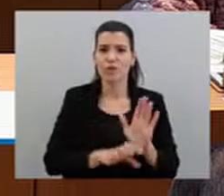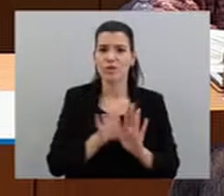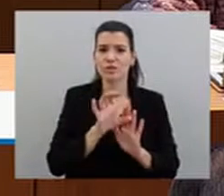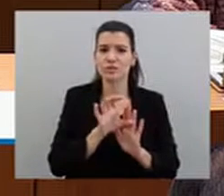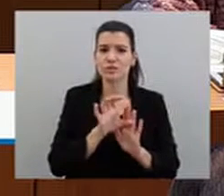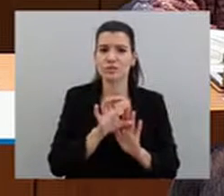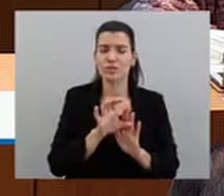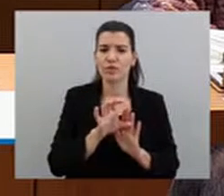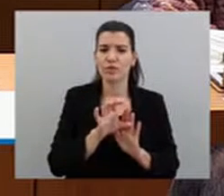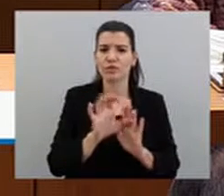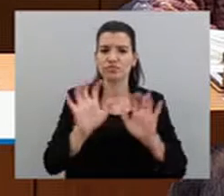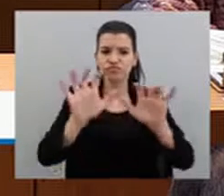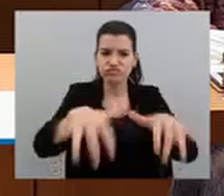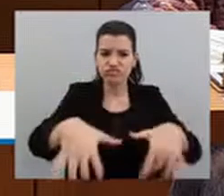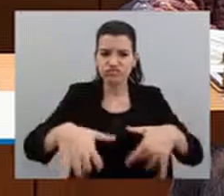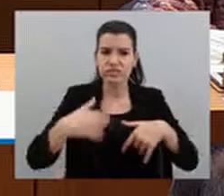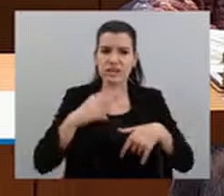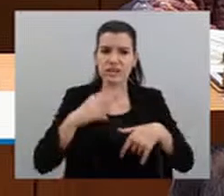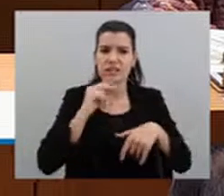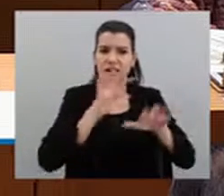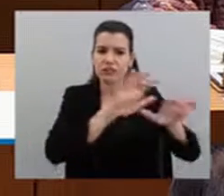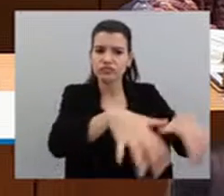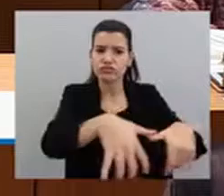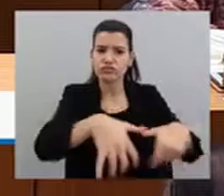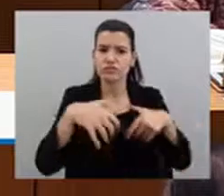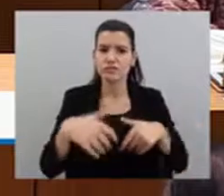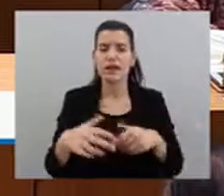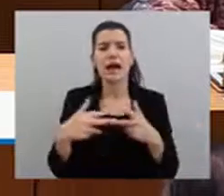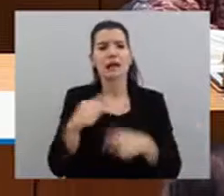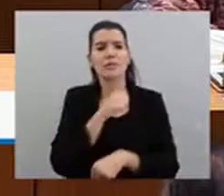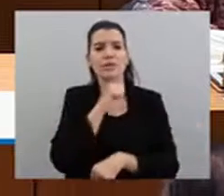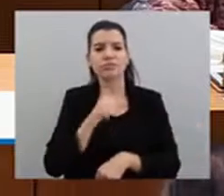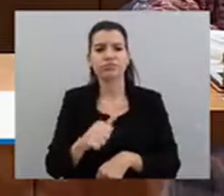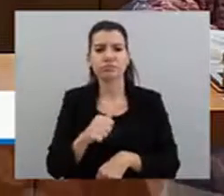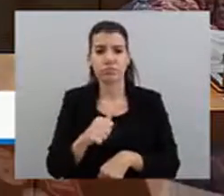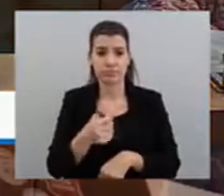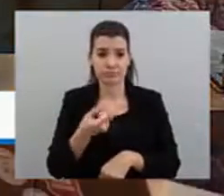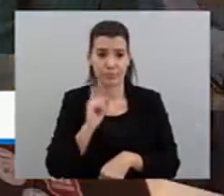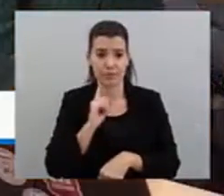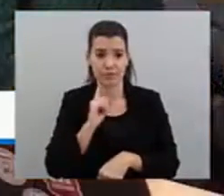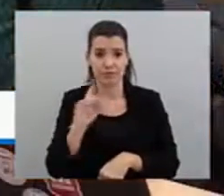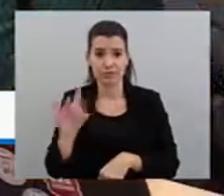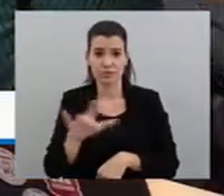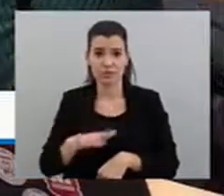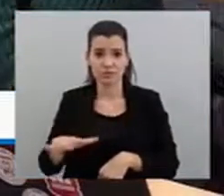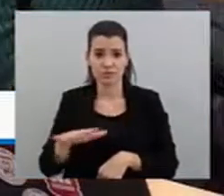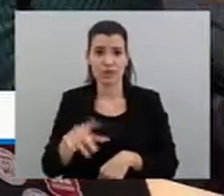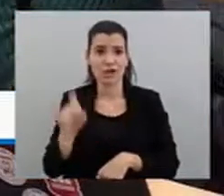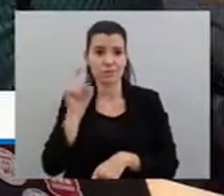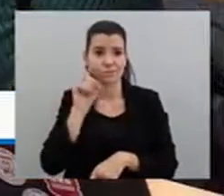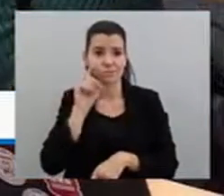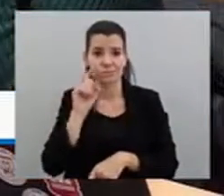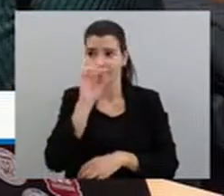gigantesco autorizado pela Câmara Municipal à margem da lei em zona de